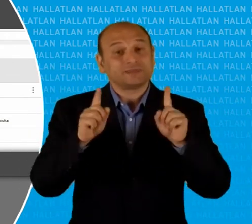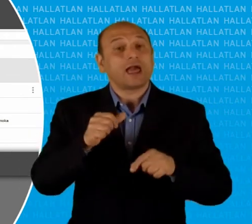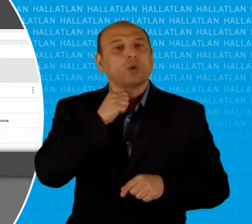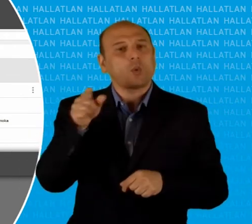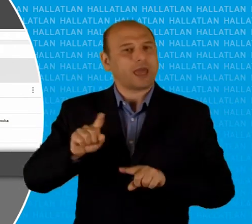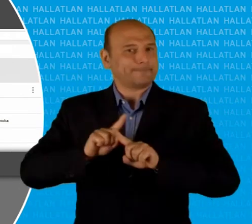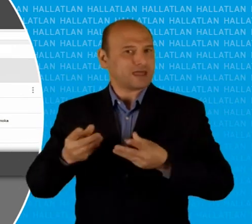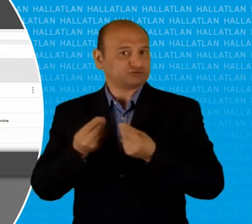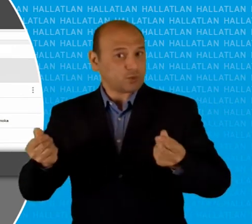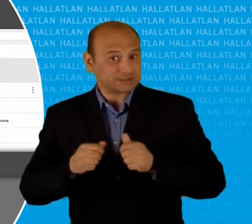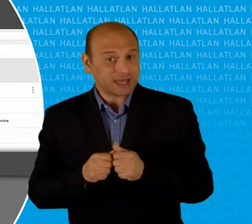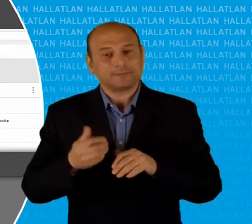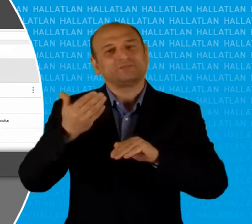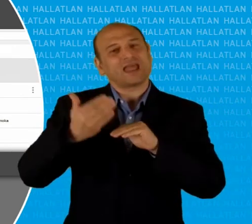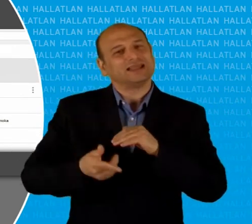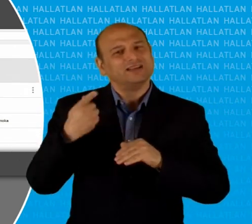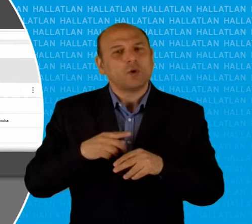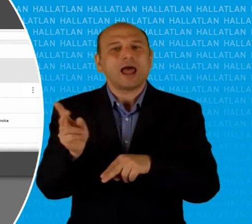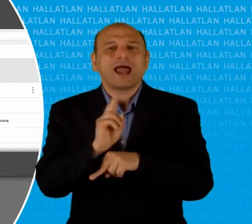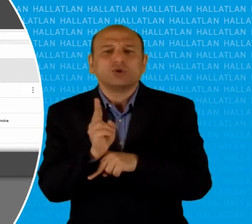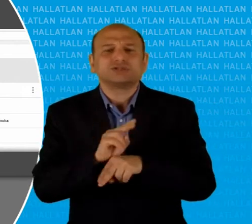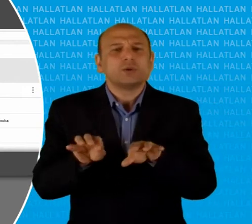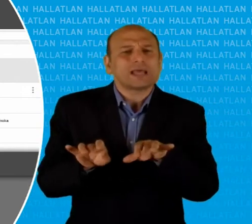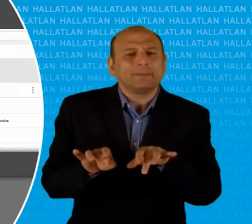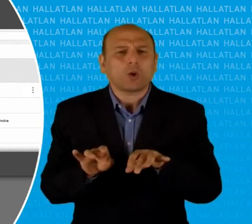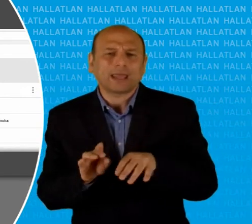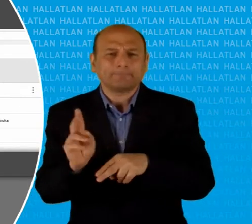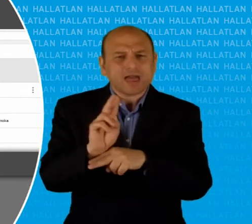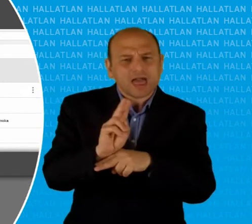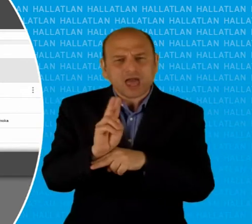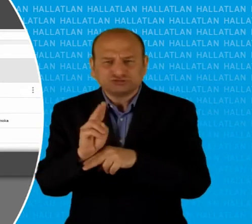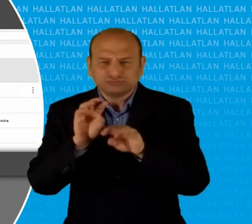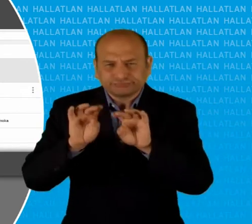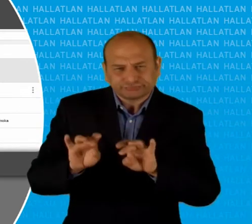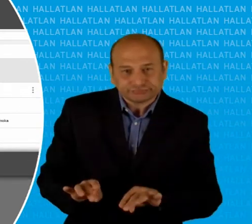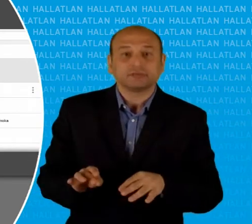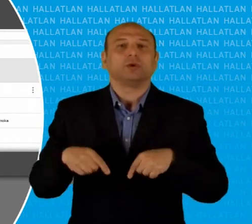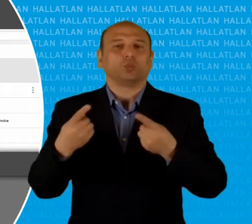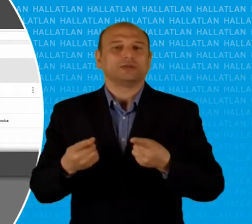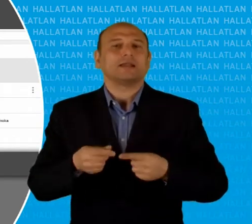A Google viszont eddig ellenőrző-algoritmusokra támaszkodott, azaz csak számítógépek ellenőrizték az alkalmazások tartalmát,